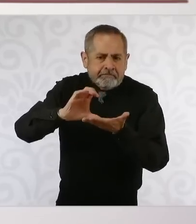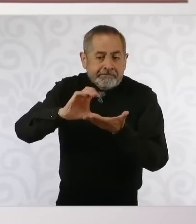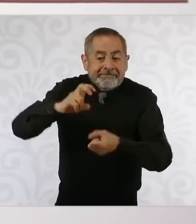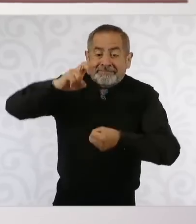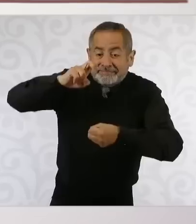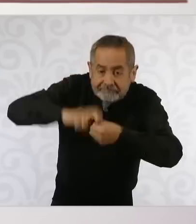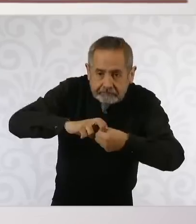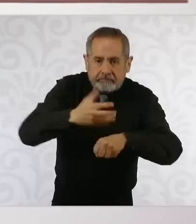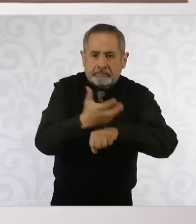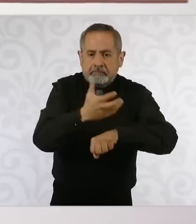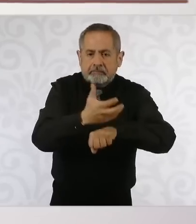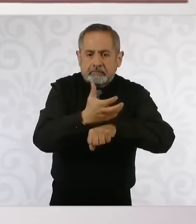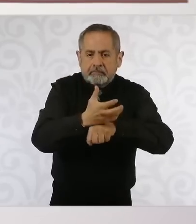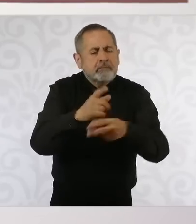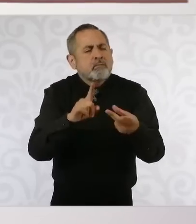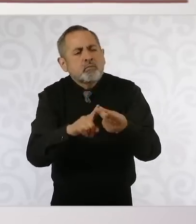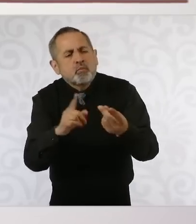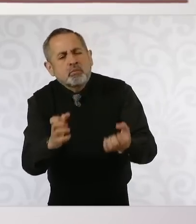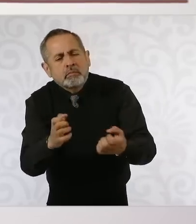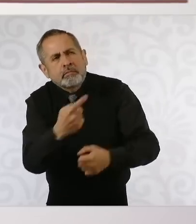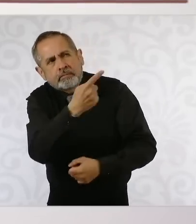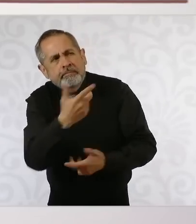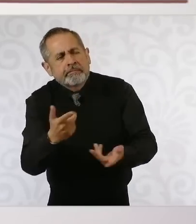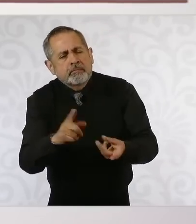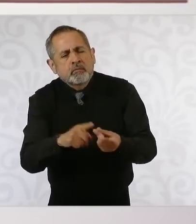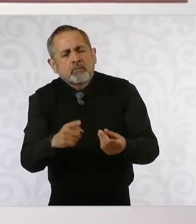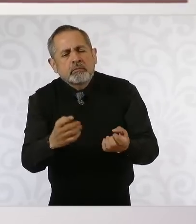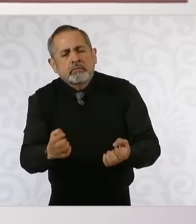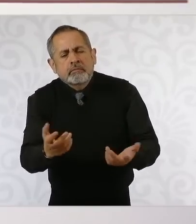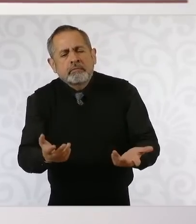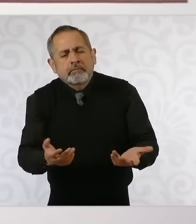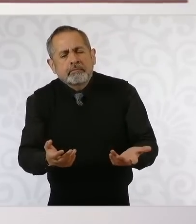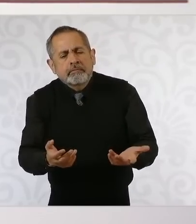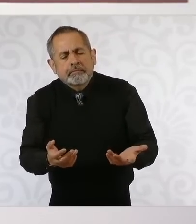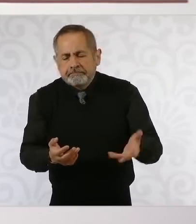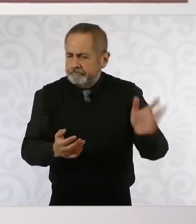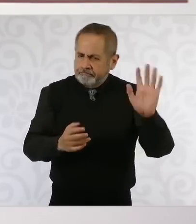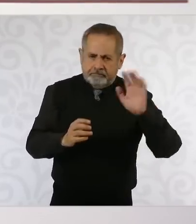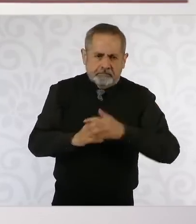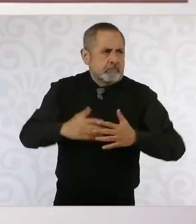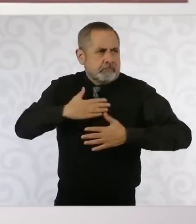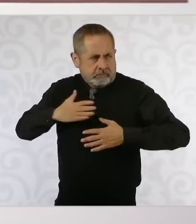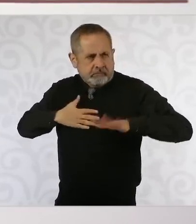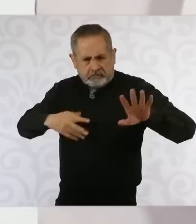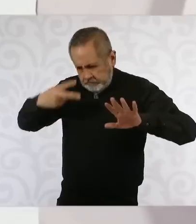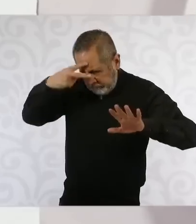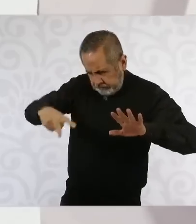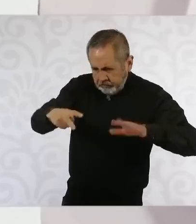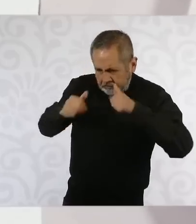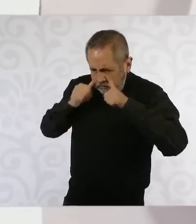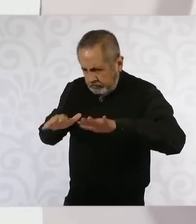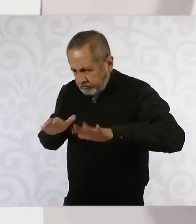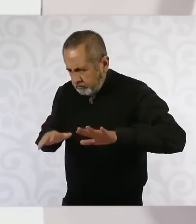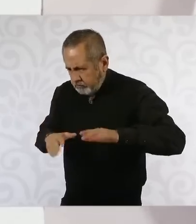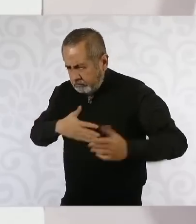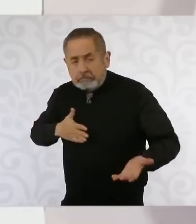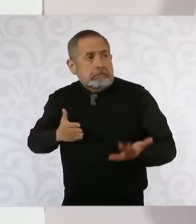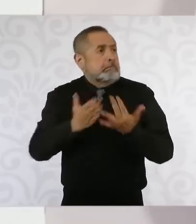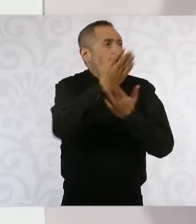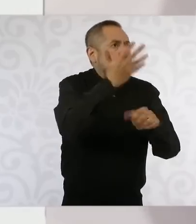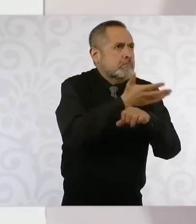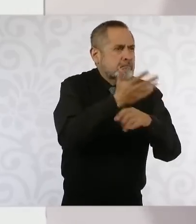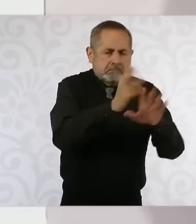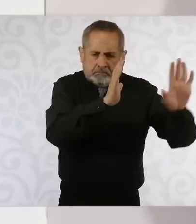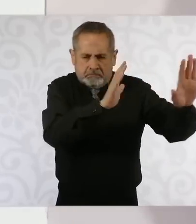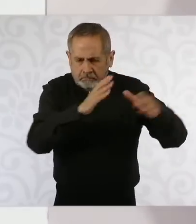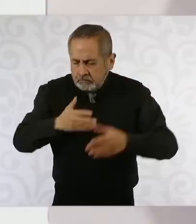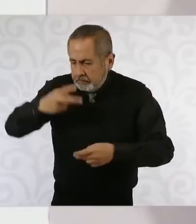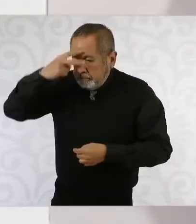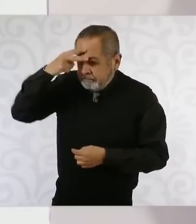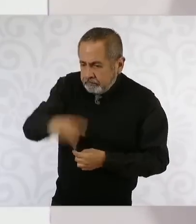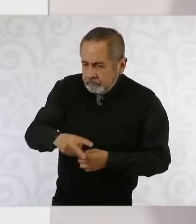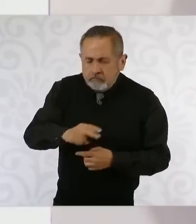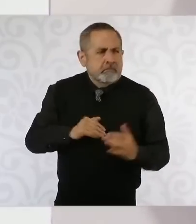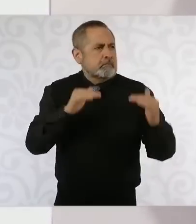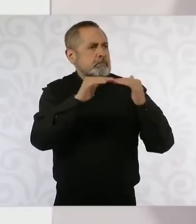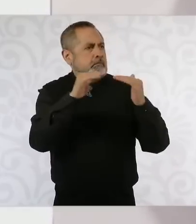Unidos nosotros nos encargamos de lo que ocurre en México y colaboramos pero ni nos subordinando